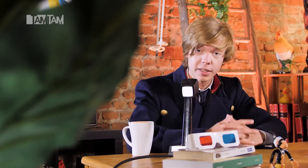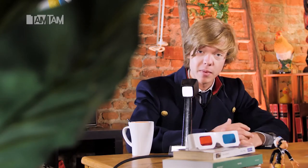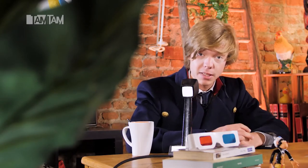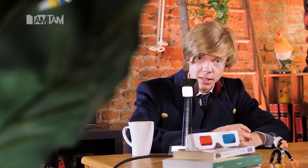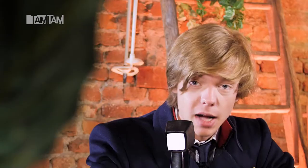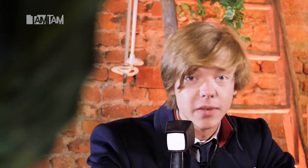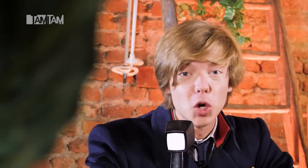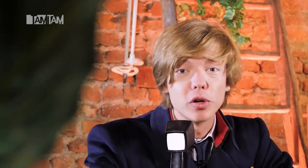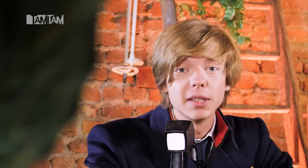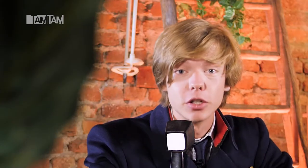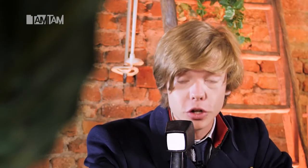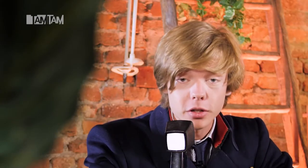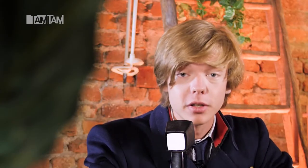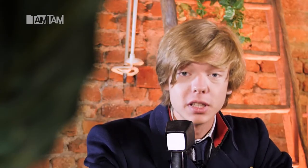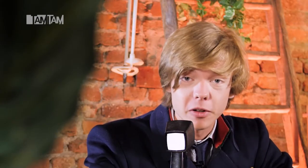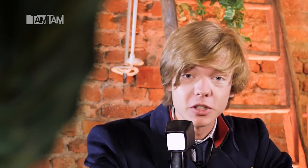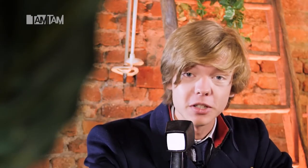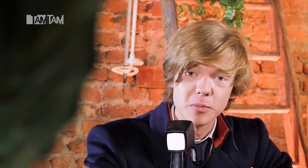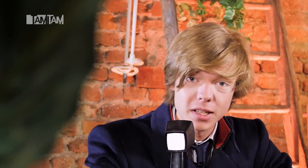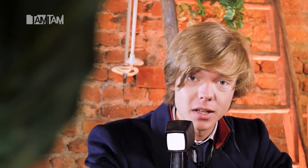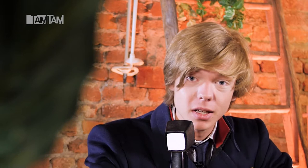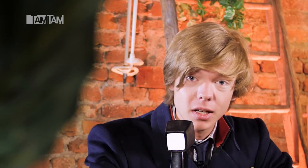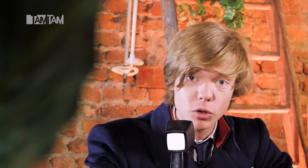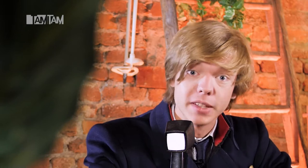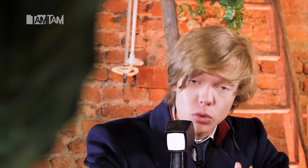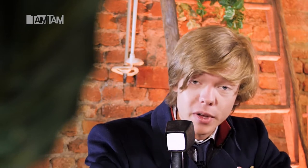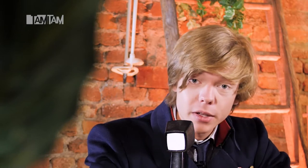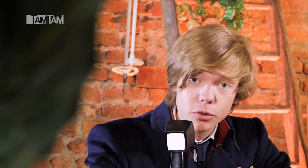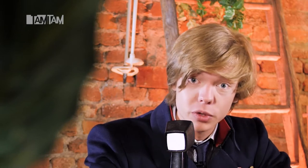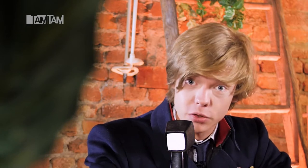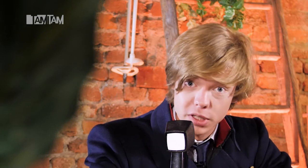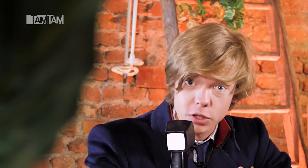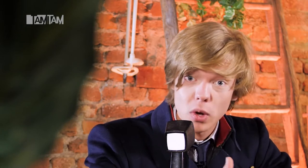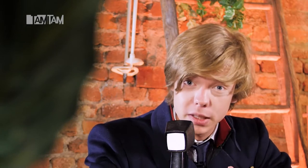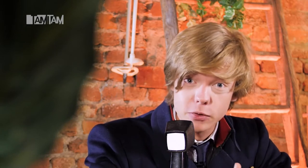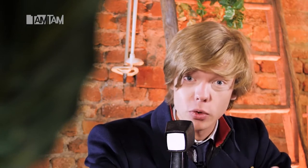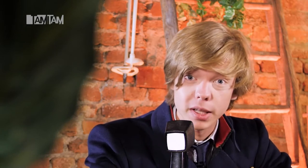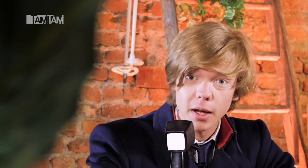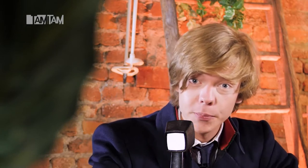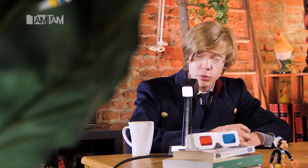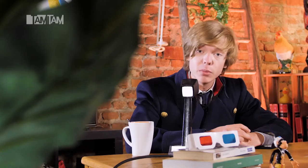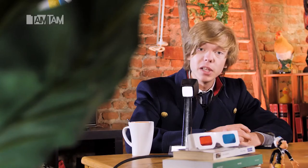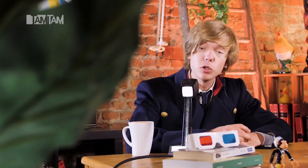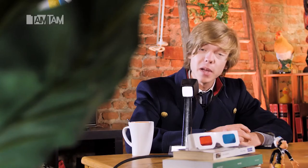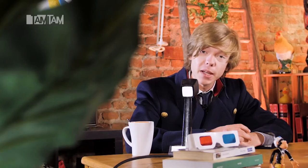de cette thématique à travers le portrait d'un jeune différent chaque semaine, de la découverte d'une association active sur le terrain.